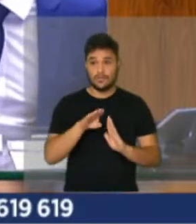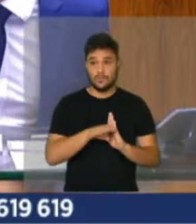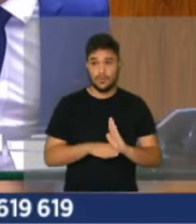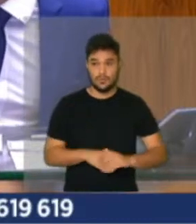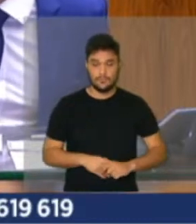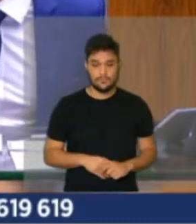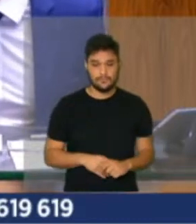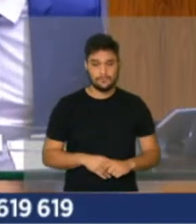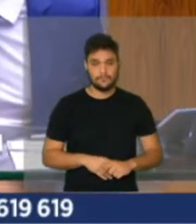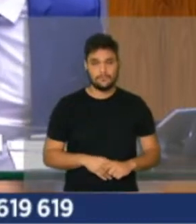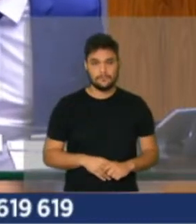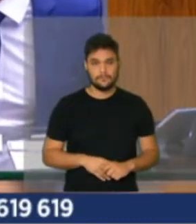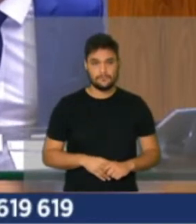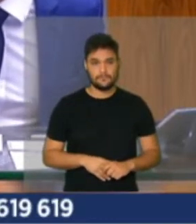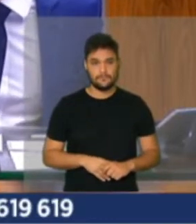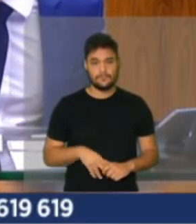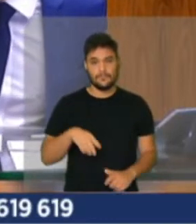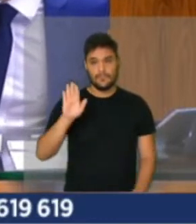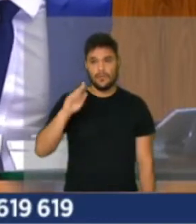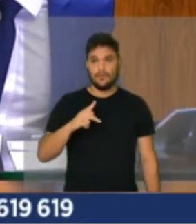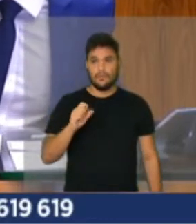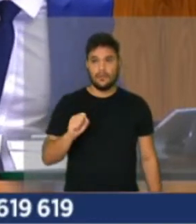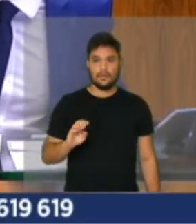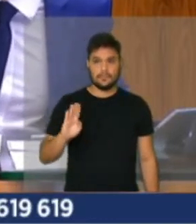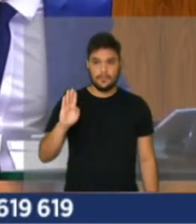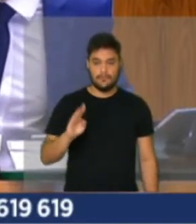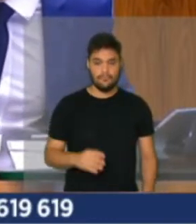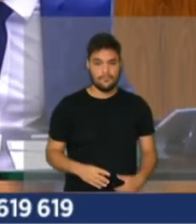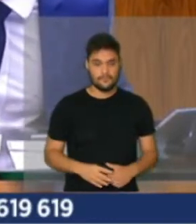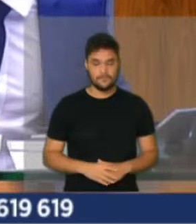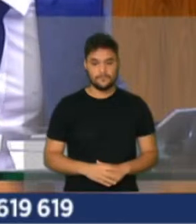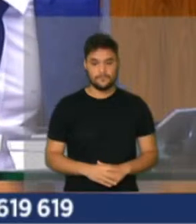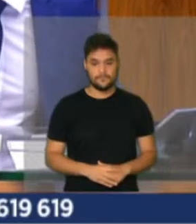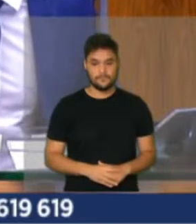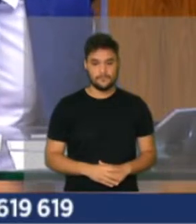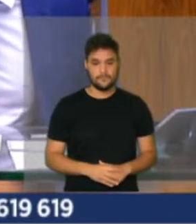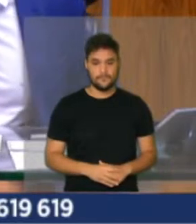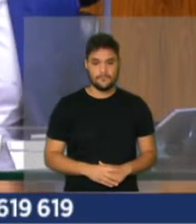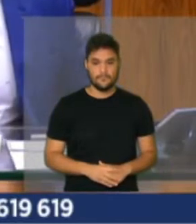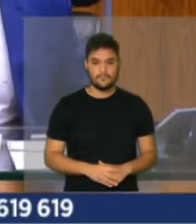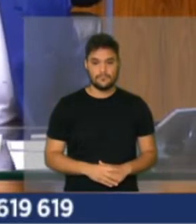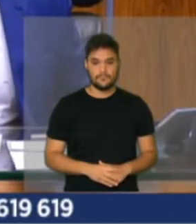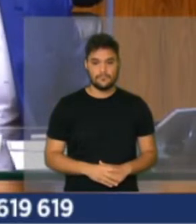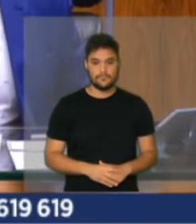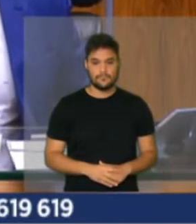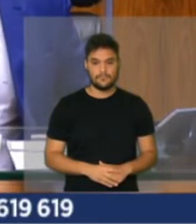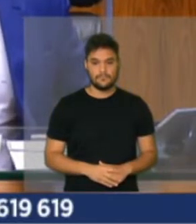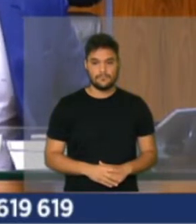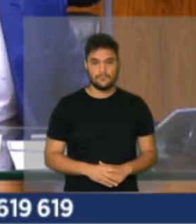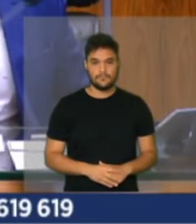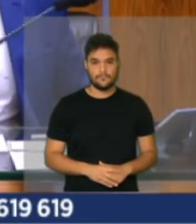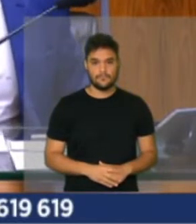[PRESIDENTE]: PSB? DESCULPA, DEPUTADA. -- [DEPUTADA]: PRESIDENTE, O PSB CONSIDERA QUE NÓS DEVEMOS RETIRAR DE